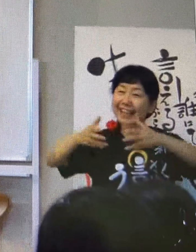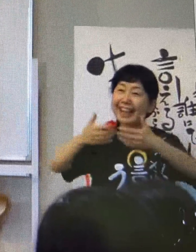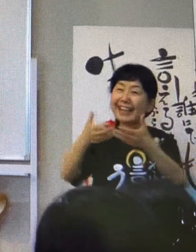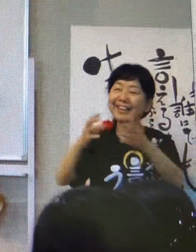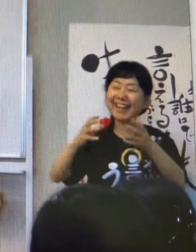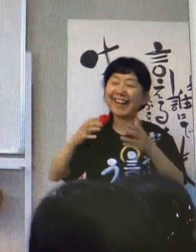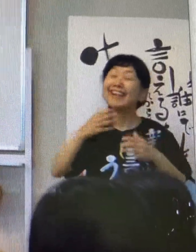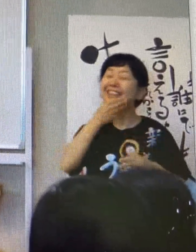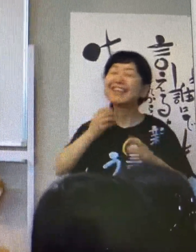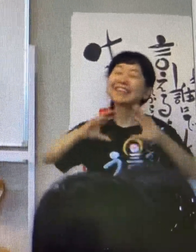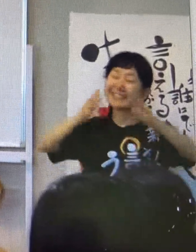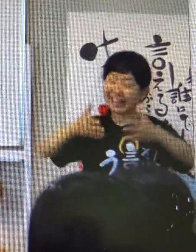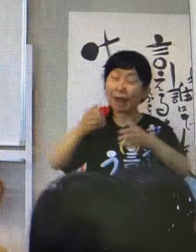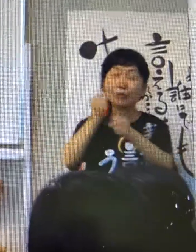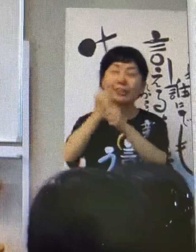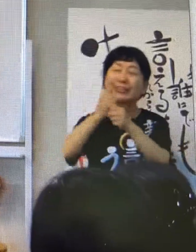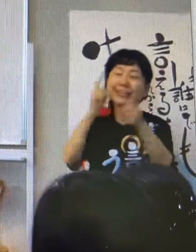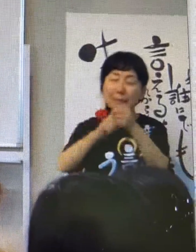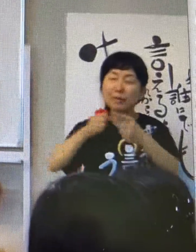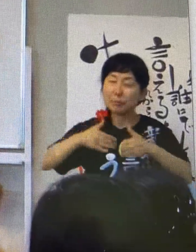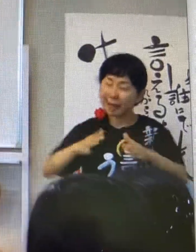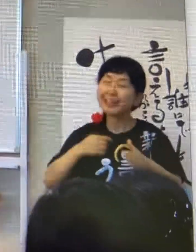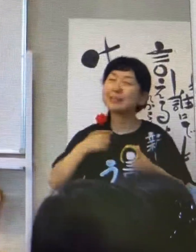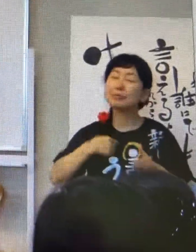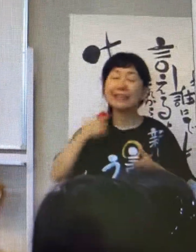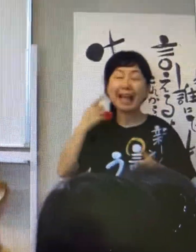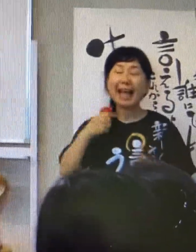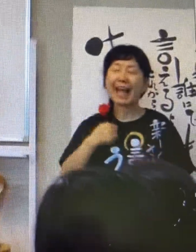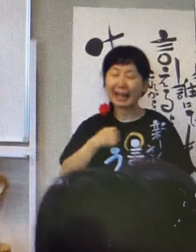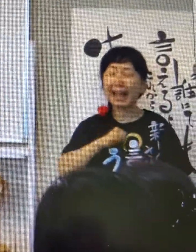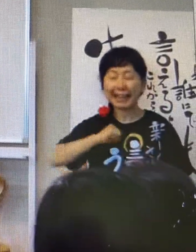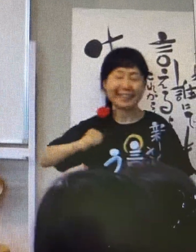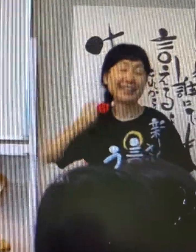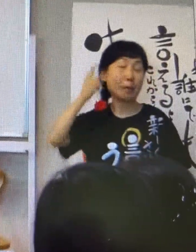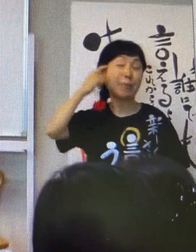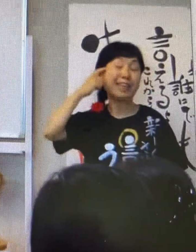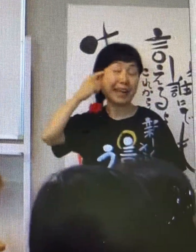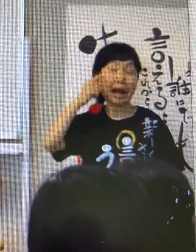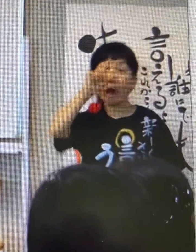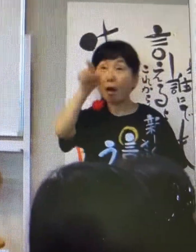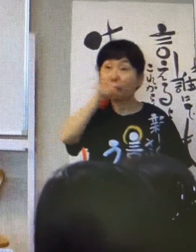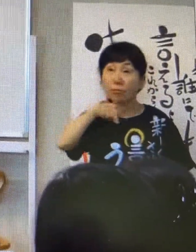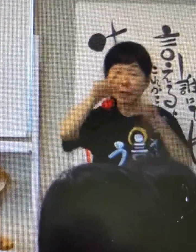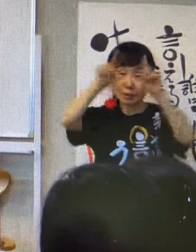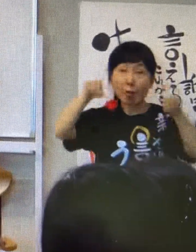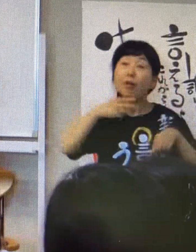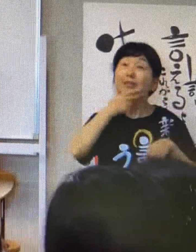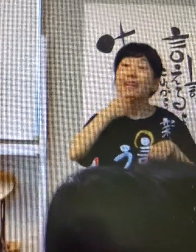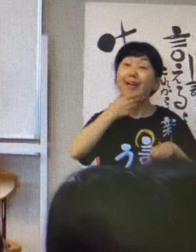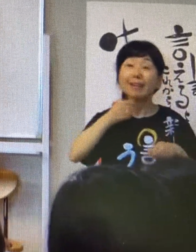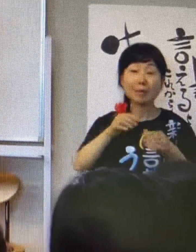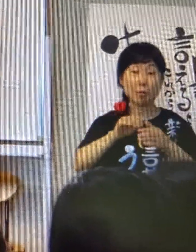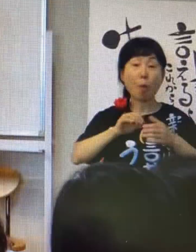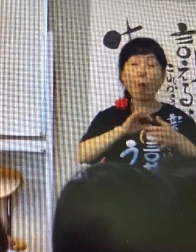生まれてきたんだ❣って 勝手に思ってました だから今 己書をつうじて どんどん幸せな輪が 広がっていったら良いなっていう